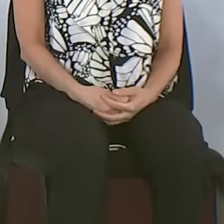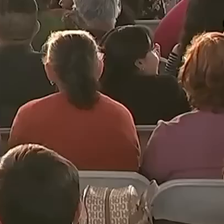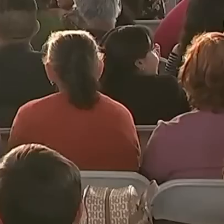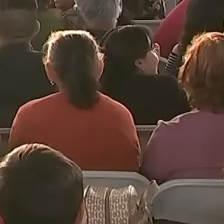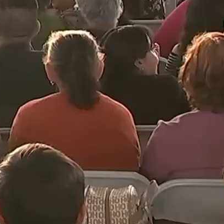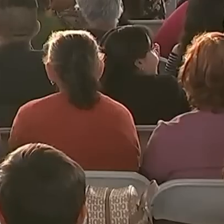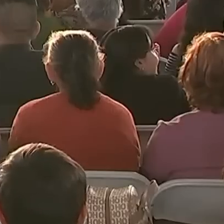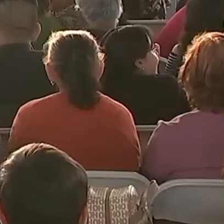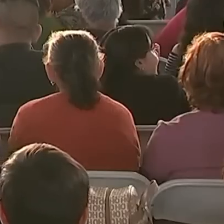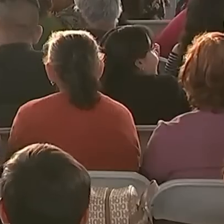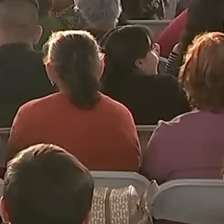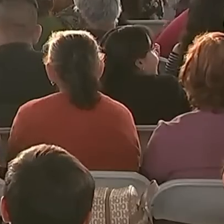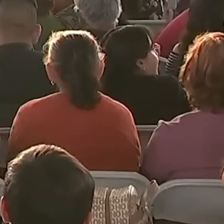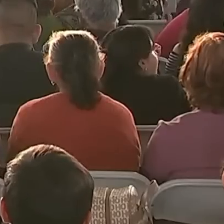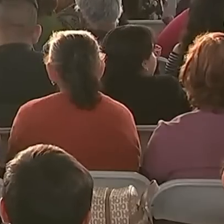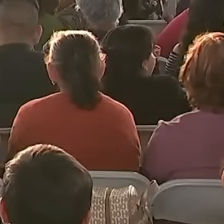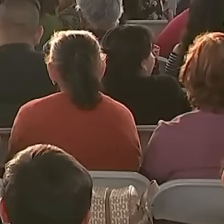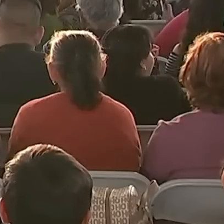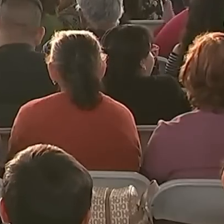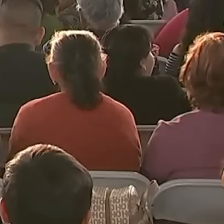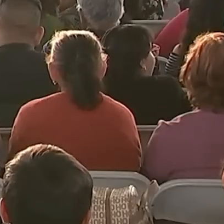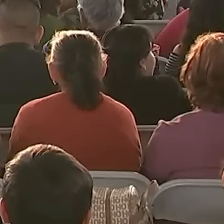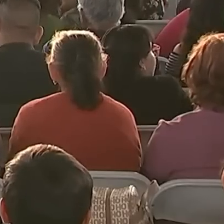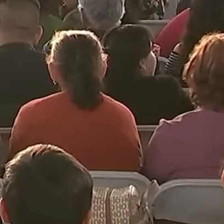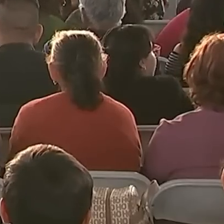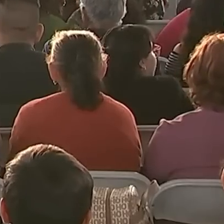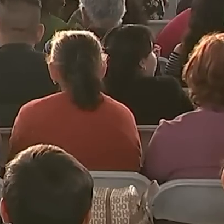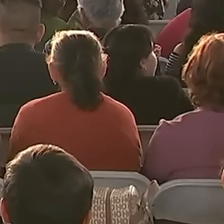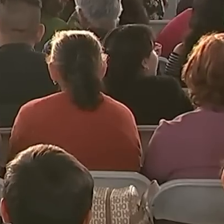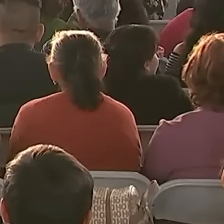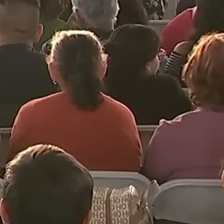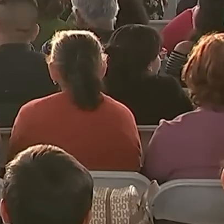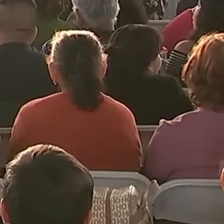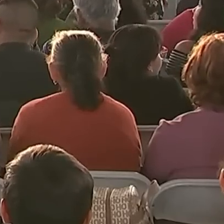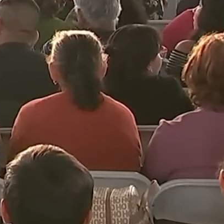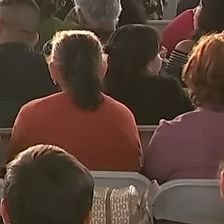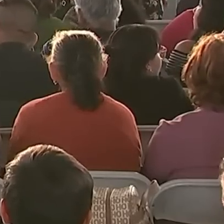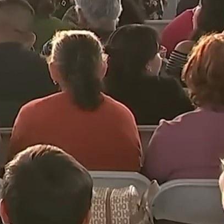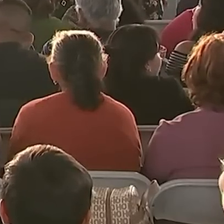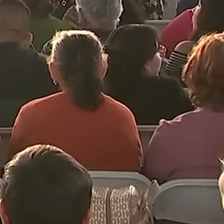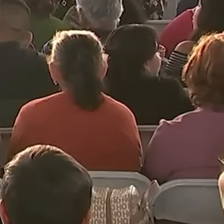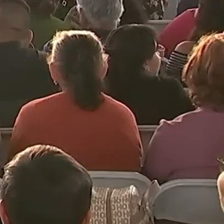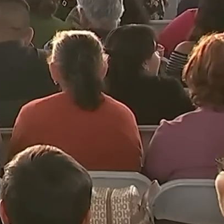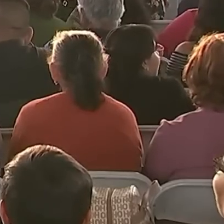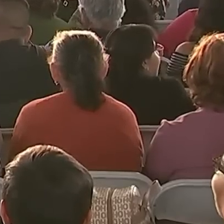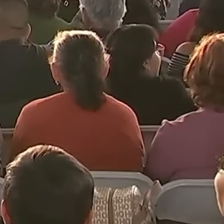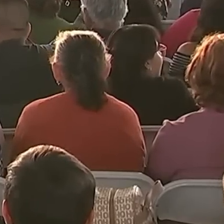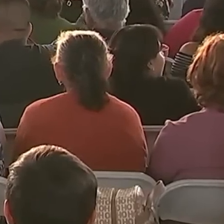Sol del norte de paneles fotovoltaicos Lucía Hernández pavián [Aplausos]